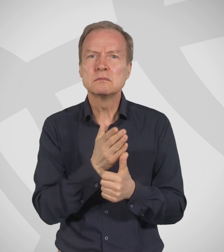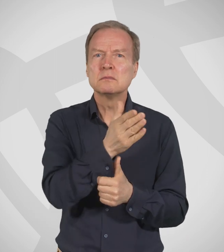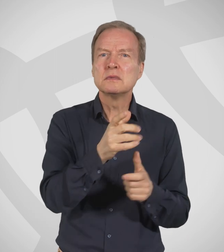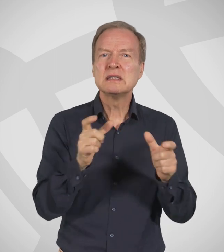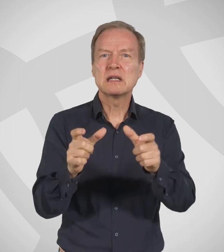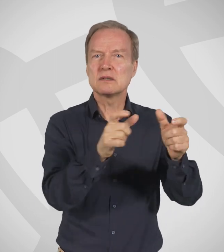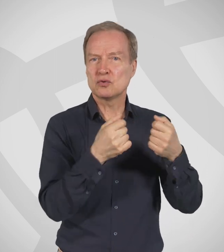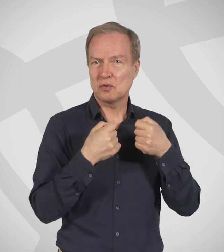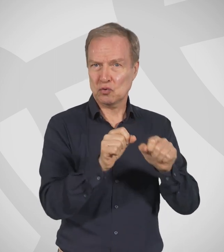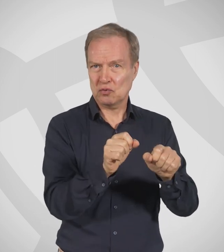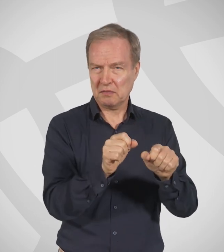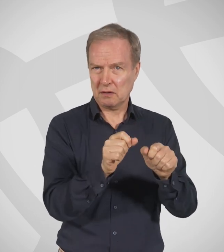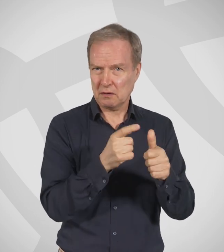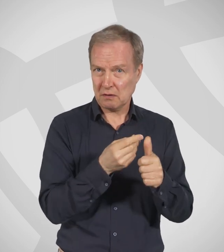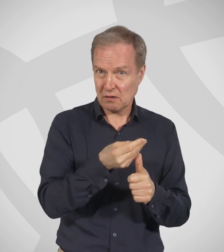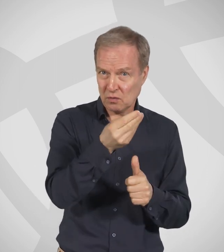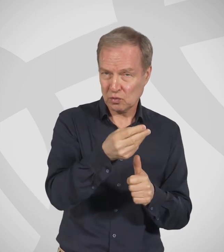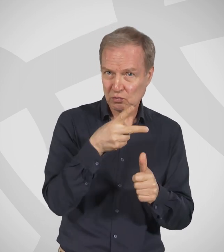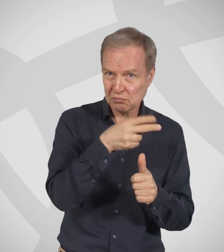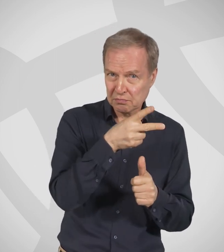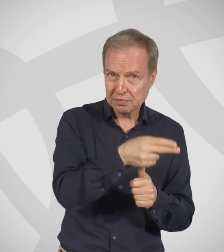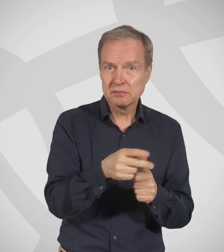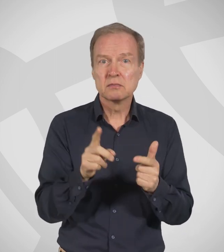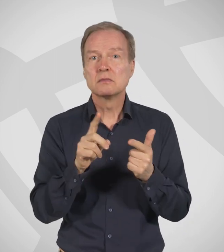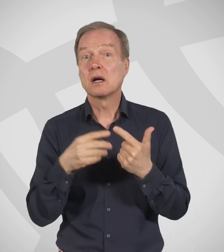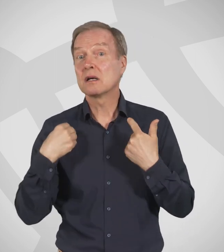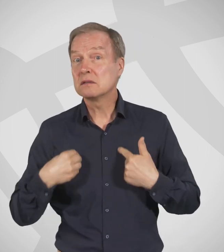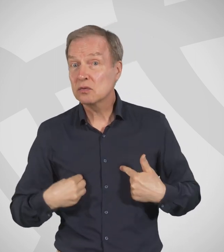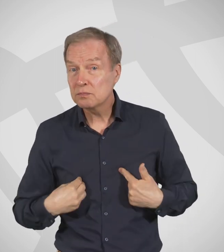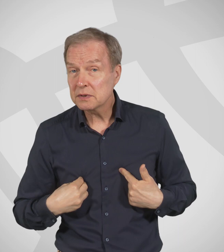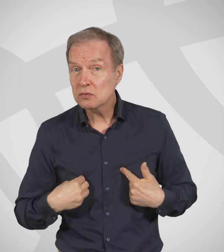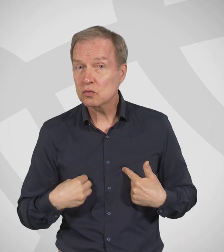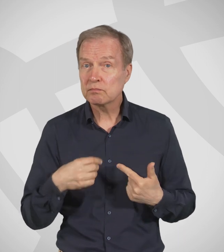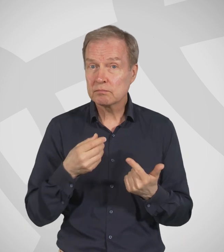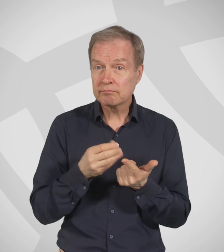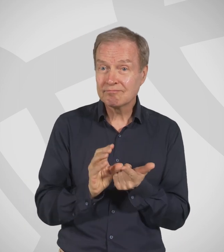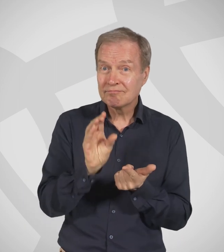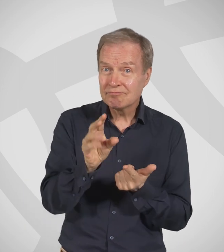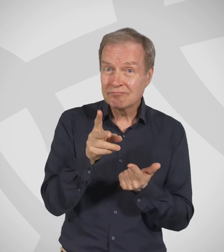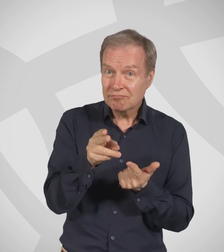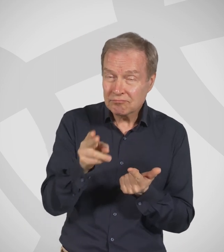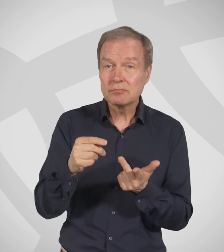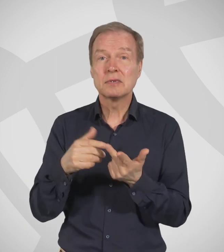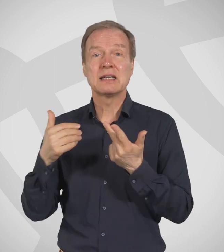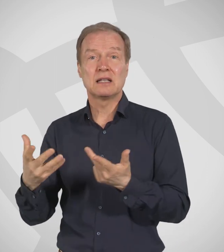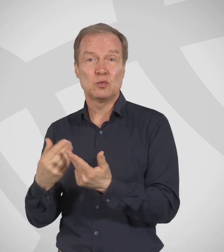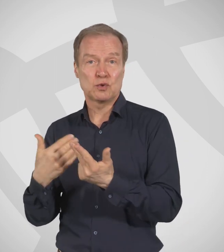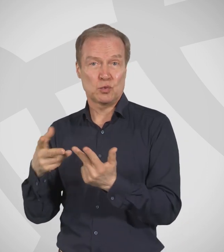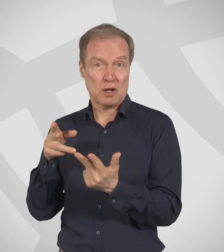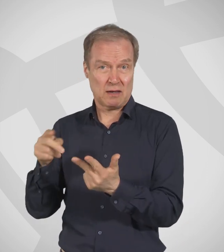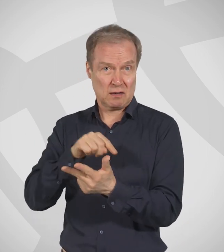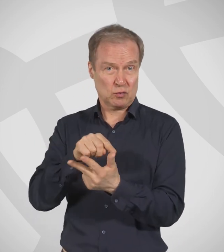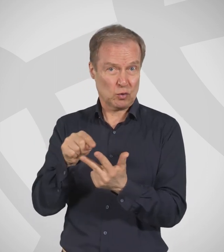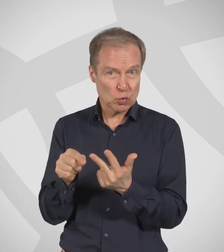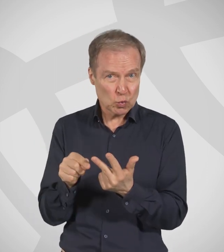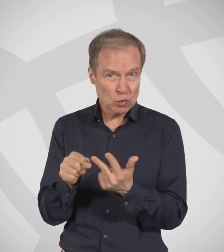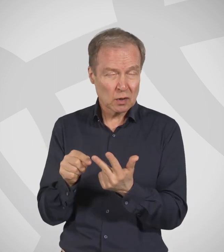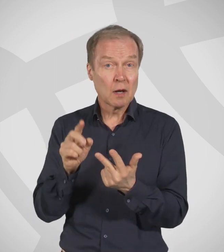muun muassa järjestöjen toimintaan, kansanopistoihin ja kehitysyhteistyöhön, -